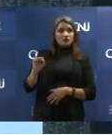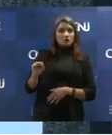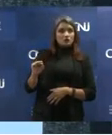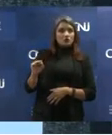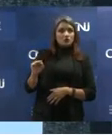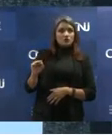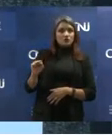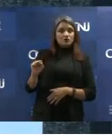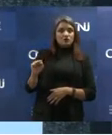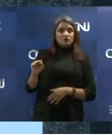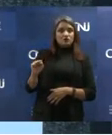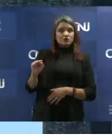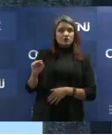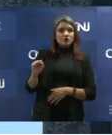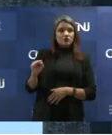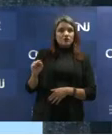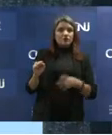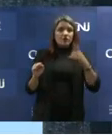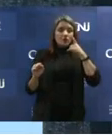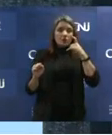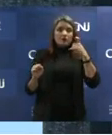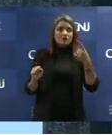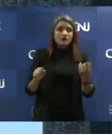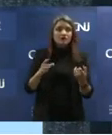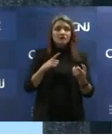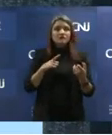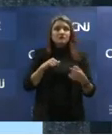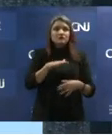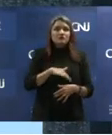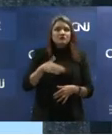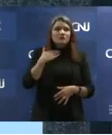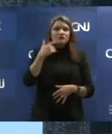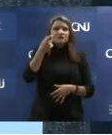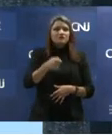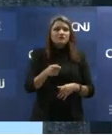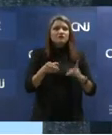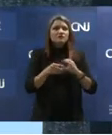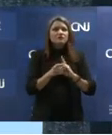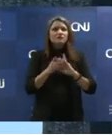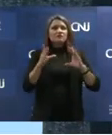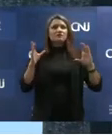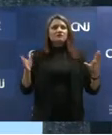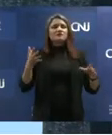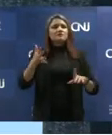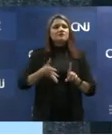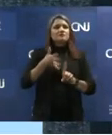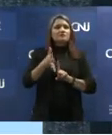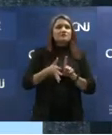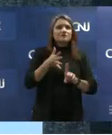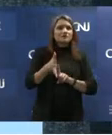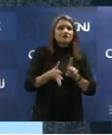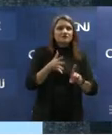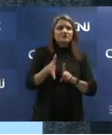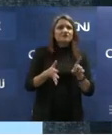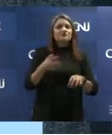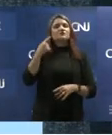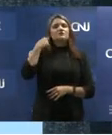interessados sucessão de juízes para a democracia. Sustentação oral pelo requerido advogado Maurício Vieira de Castro.